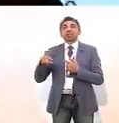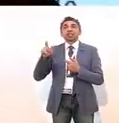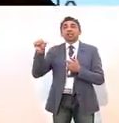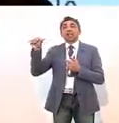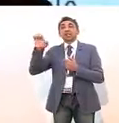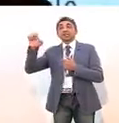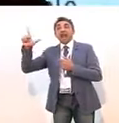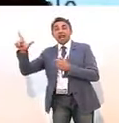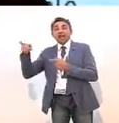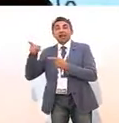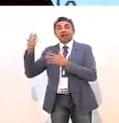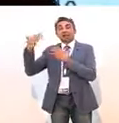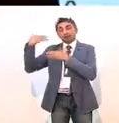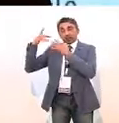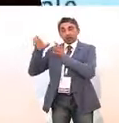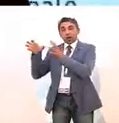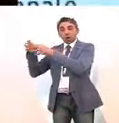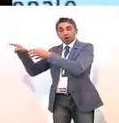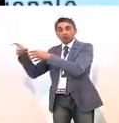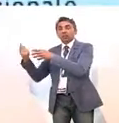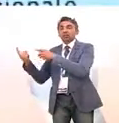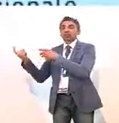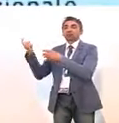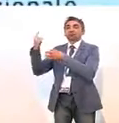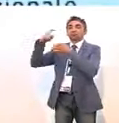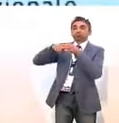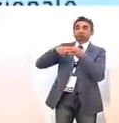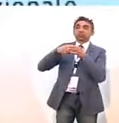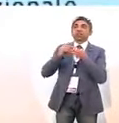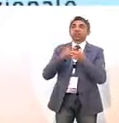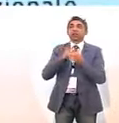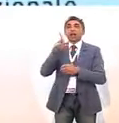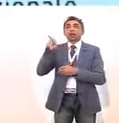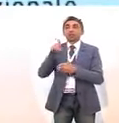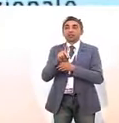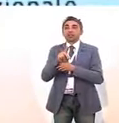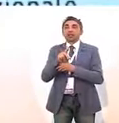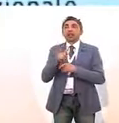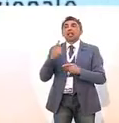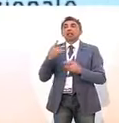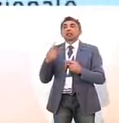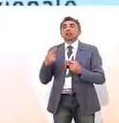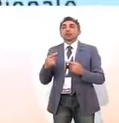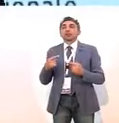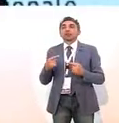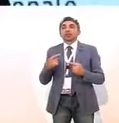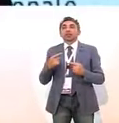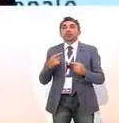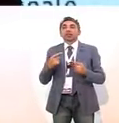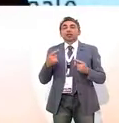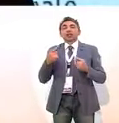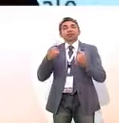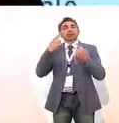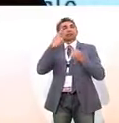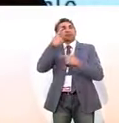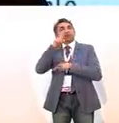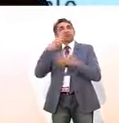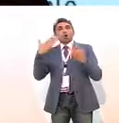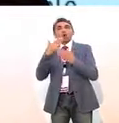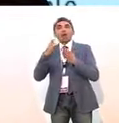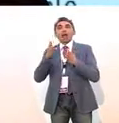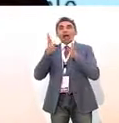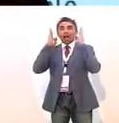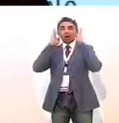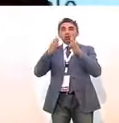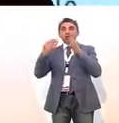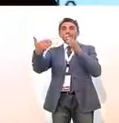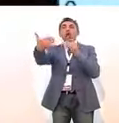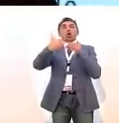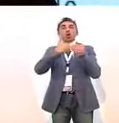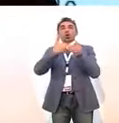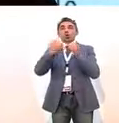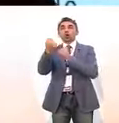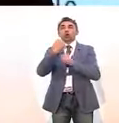che ha fatto il percorso un po’ controcorrente in questo momento, ma lo faremo con la coalizione